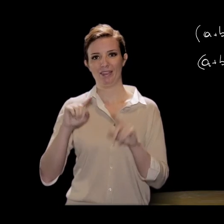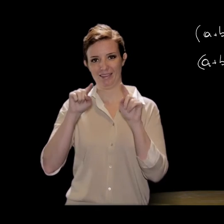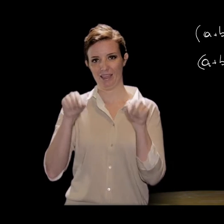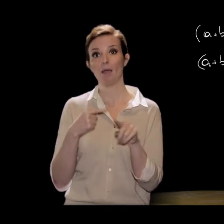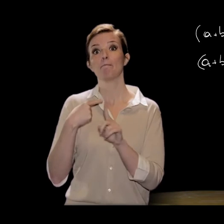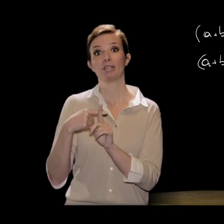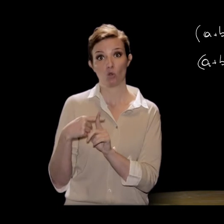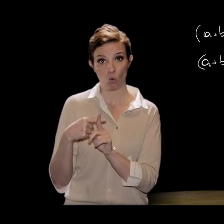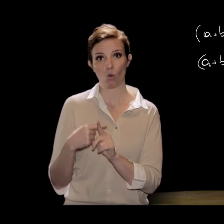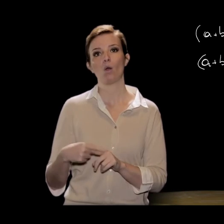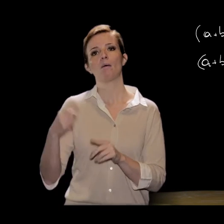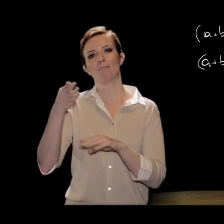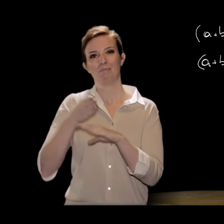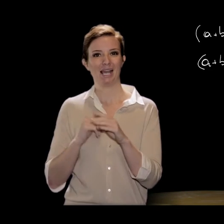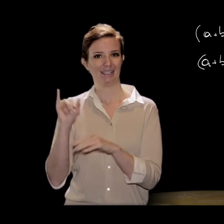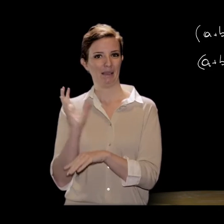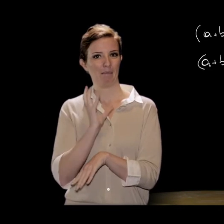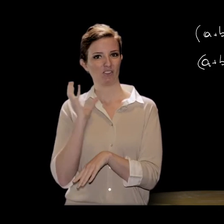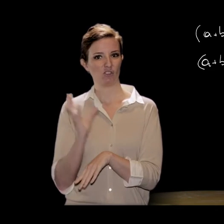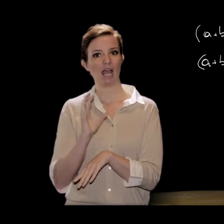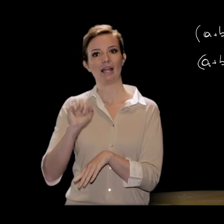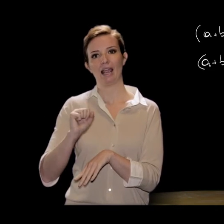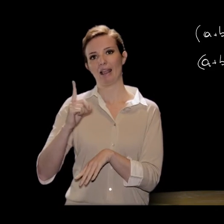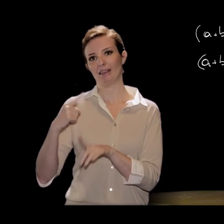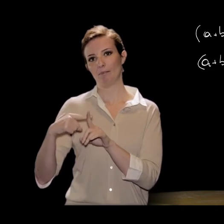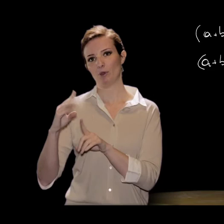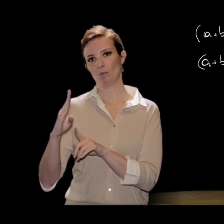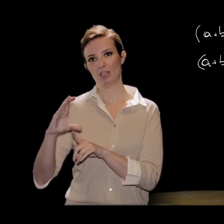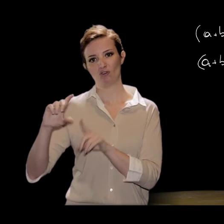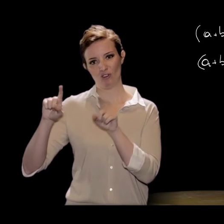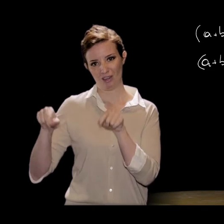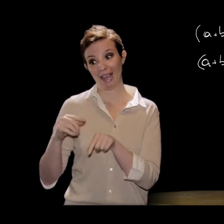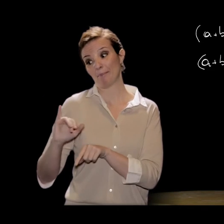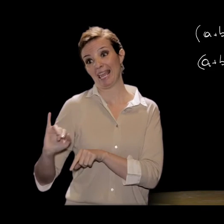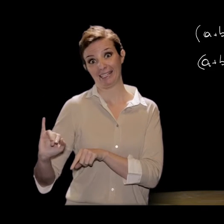più la parte immaginaria (ad+bc) moltiplicata per i.